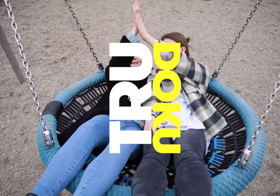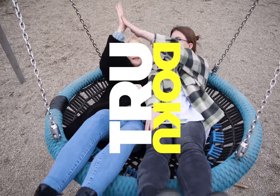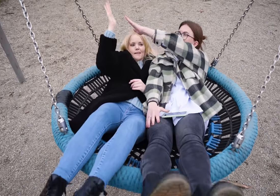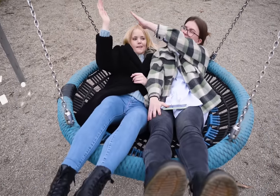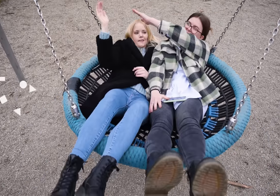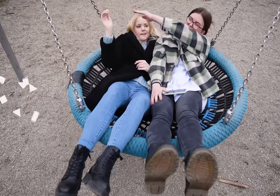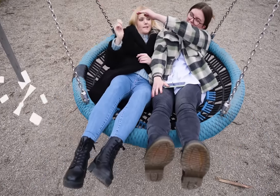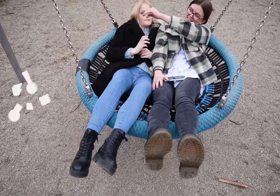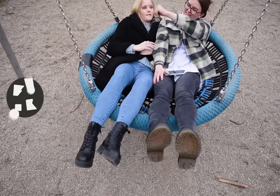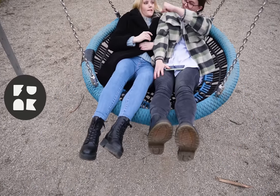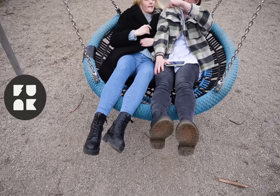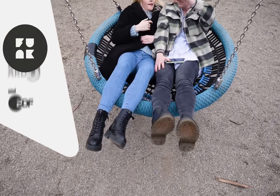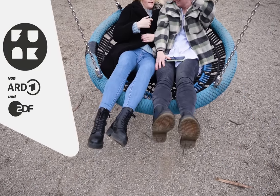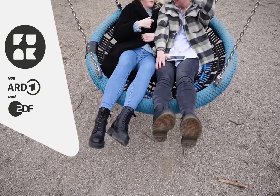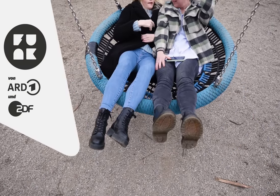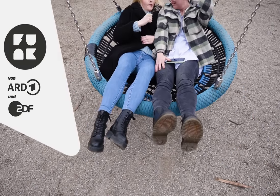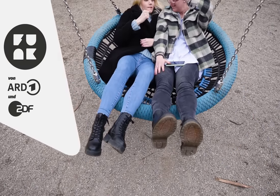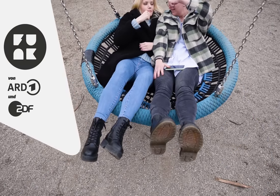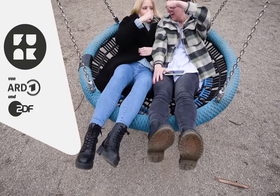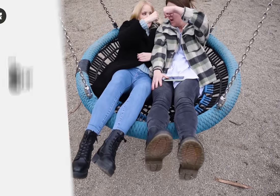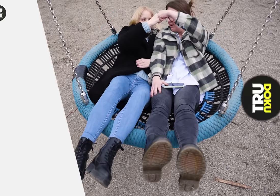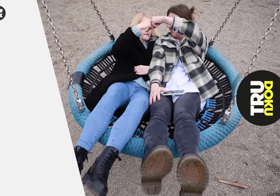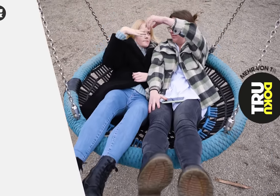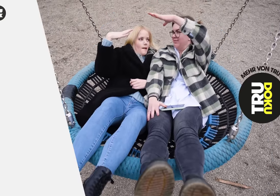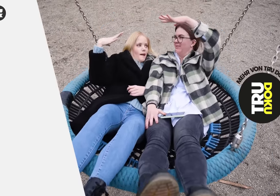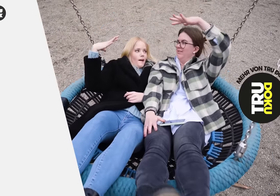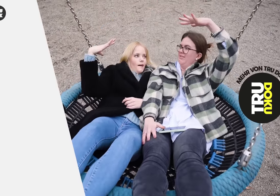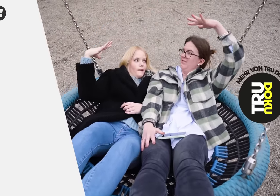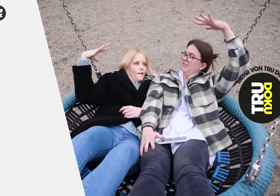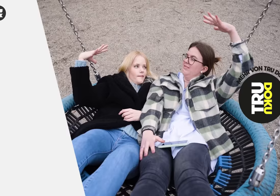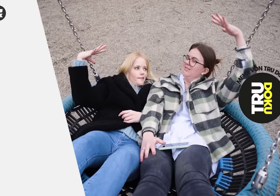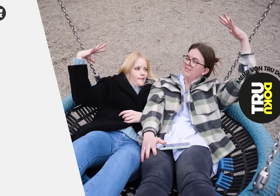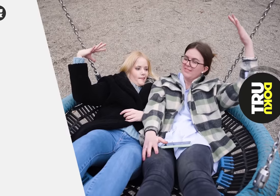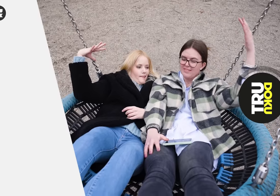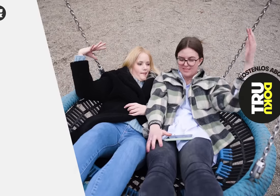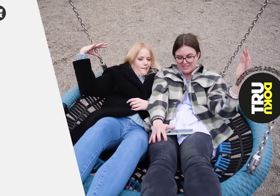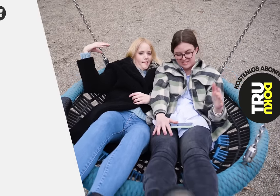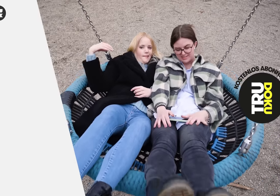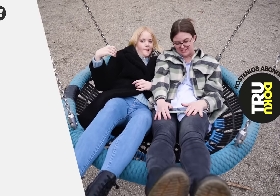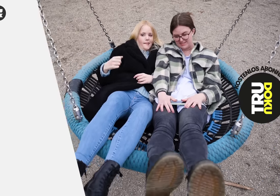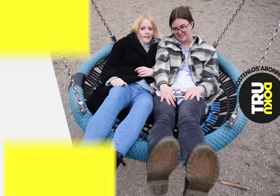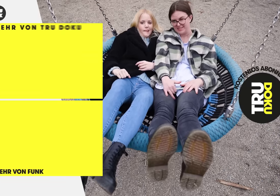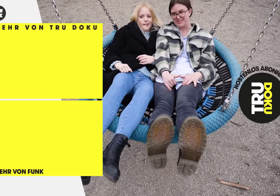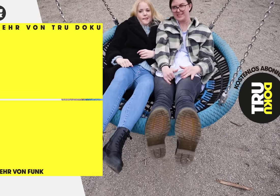Wenn euch das Thema Gehörlosigkeit interessiert, dann schaut bei "Auf Klo" vorbei. Da erzählt euch Annalisa, wie es ist,